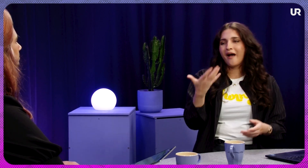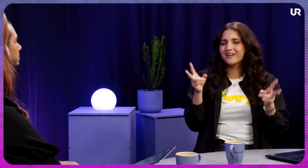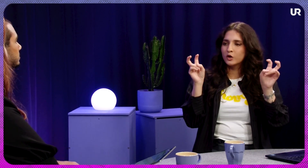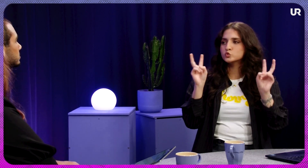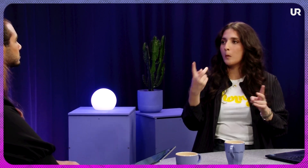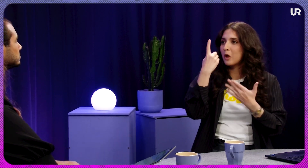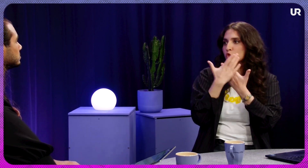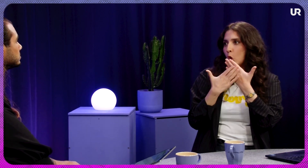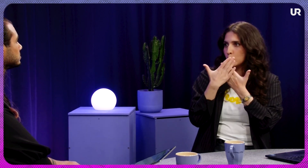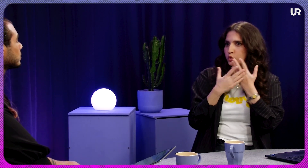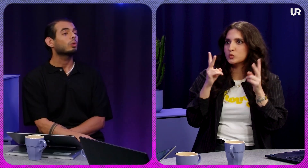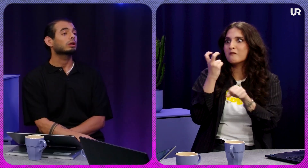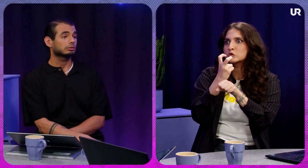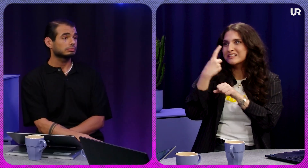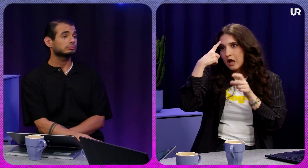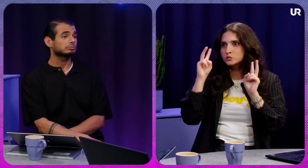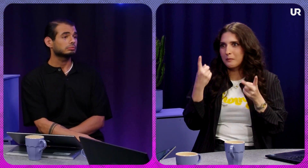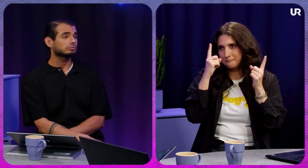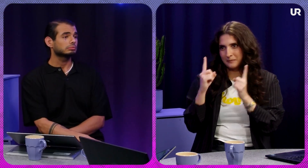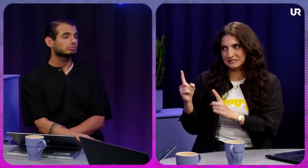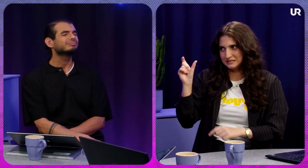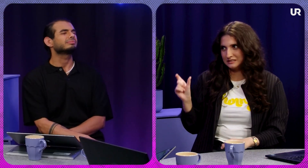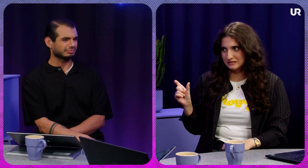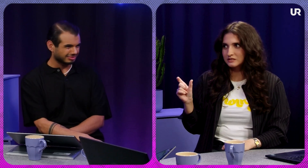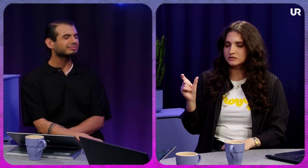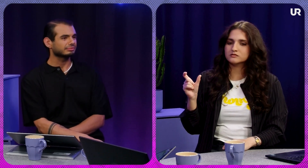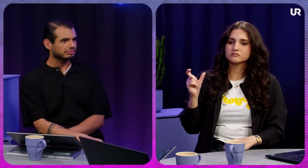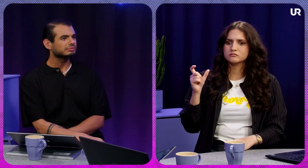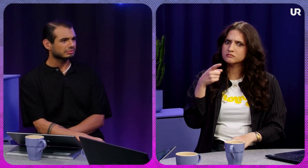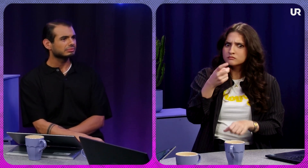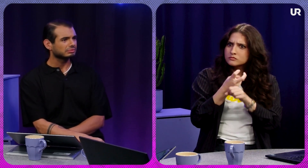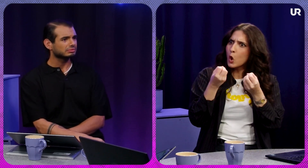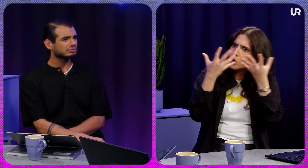Alltså en dator som försöker tänka som en människa. Amir: Mm!